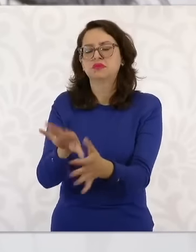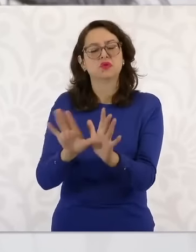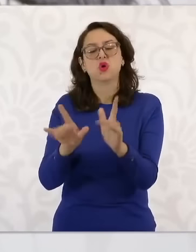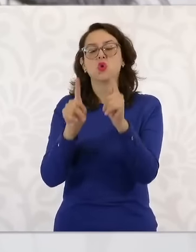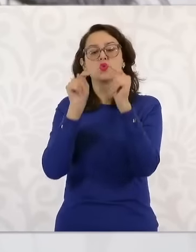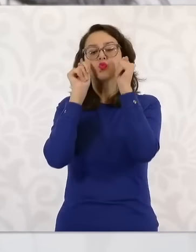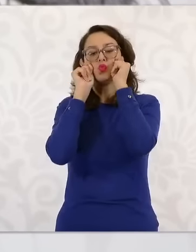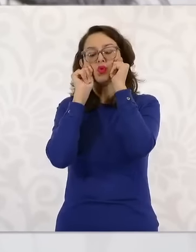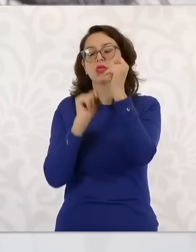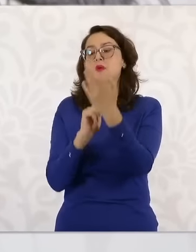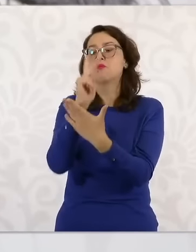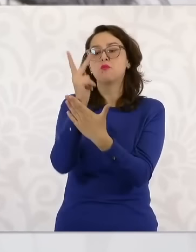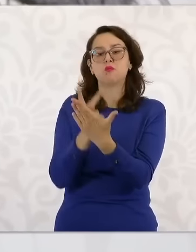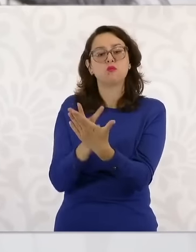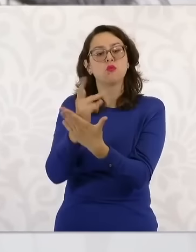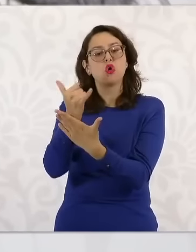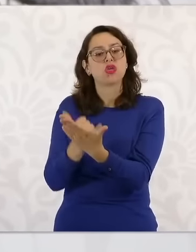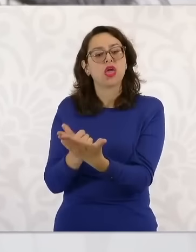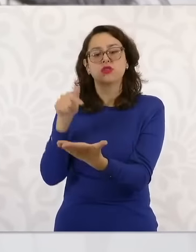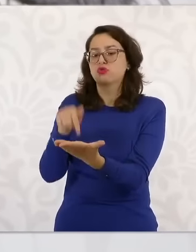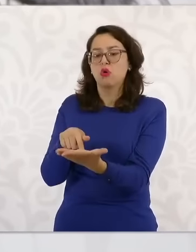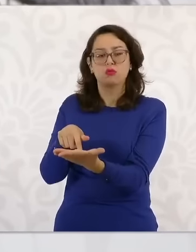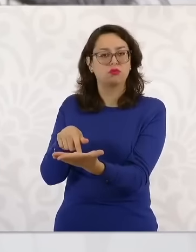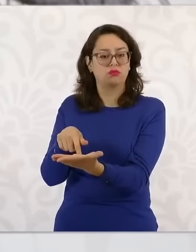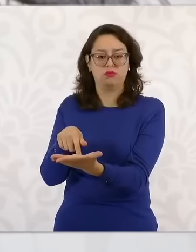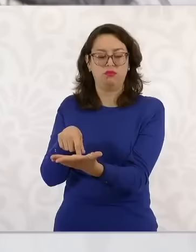Alito Moreno, pues ya no ese ya no representa a nadie.